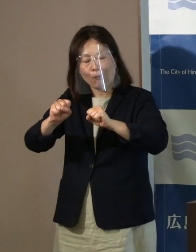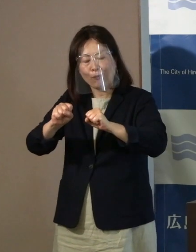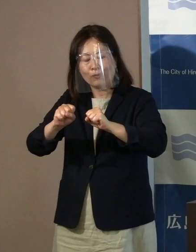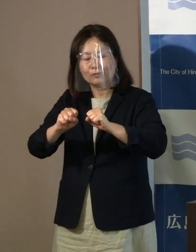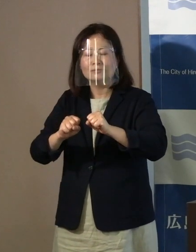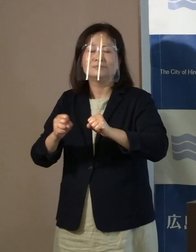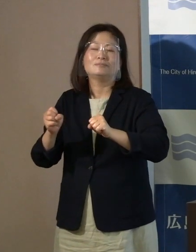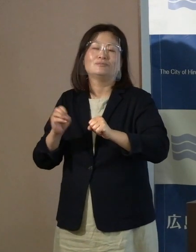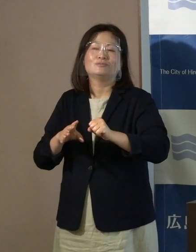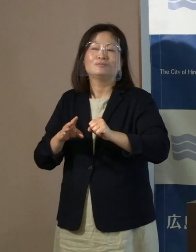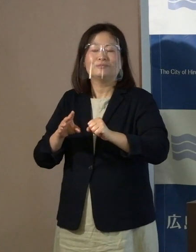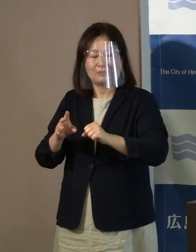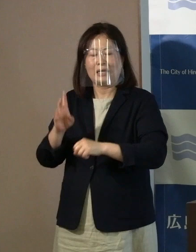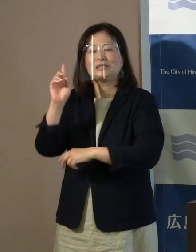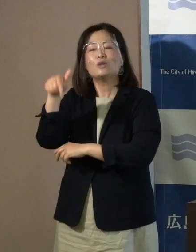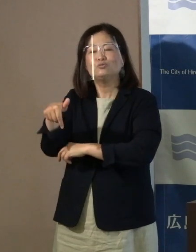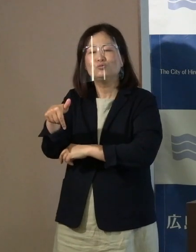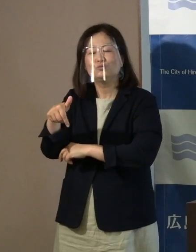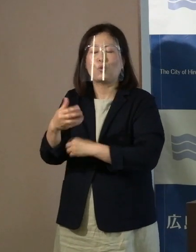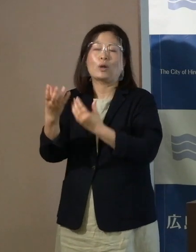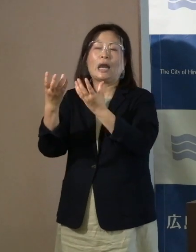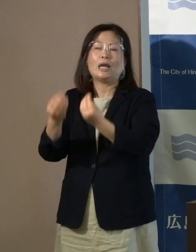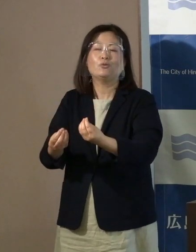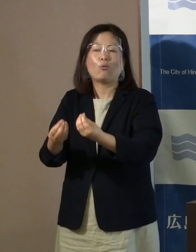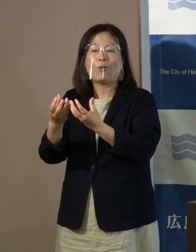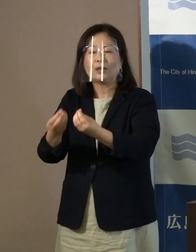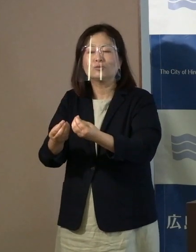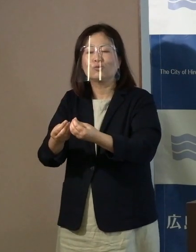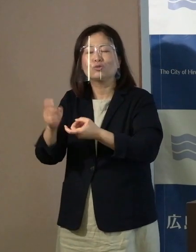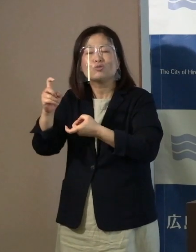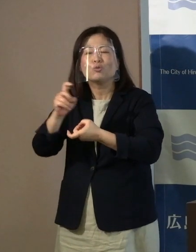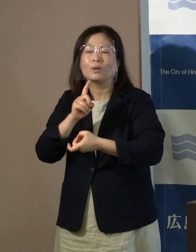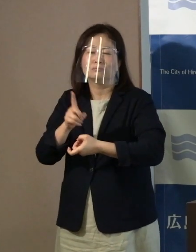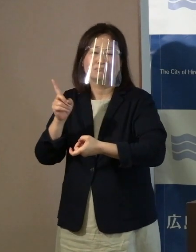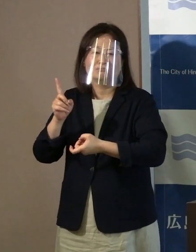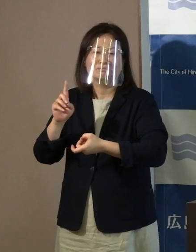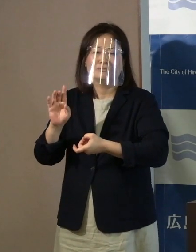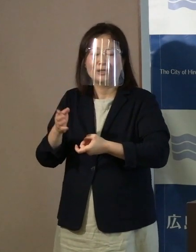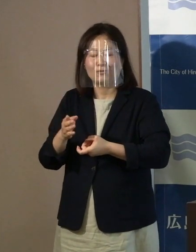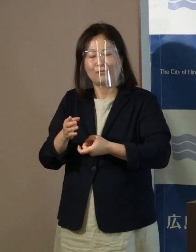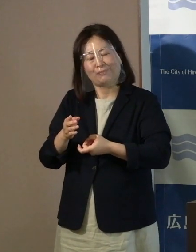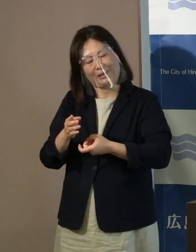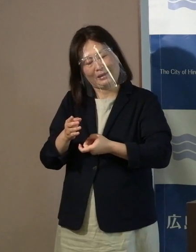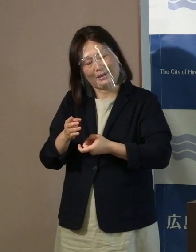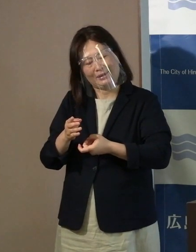政府の方も 完了という言葉を使っていますけれども､ 厳密な定義は できていないんじゃないかと思いまして､